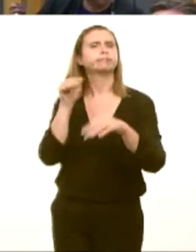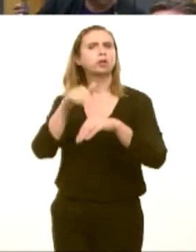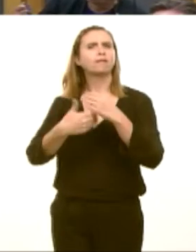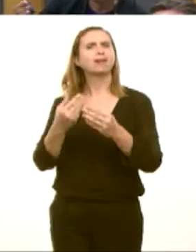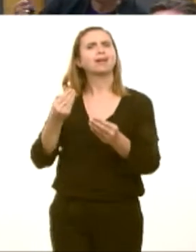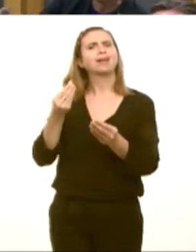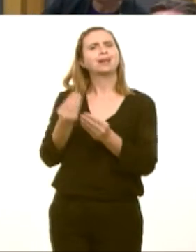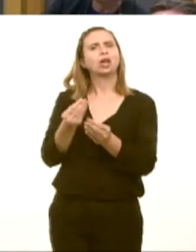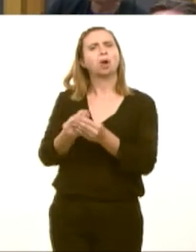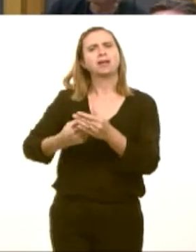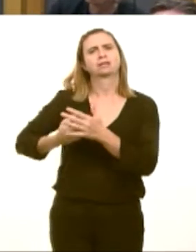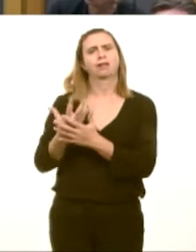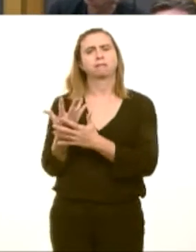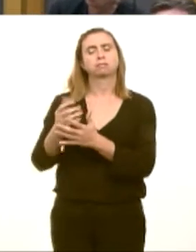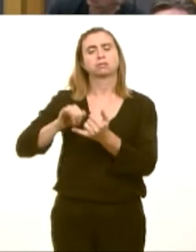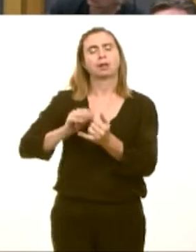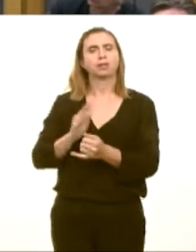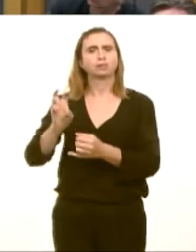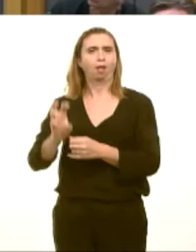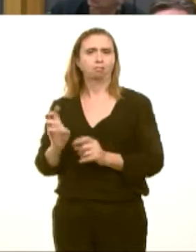OAQ(4)2481(FM) Carwyn Jones: We are continuing to focus on